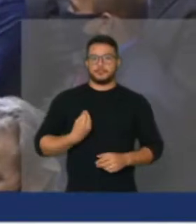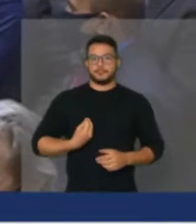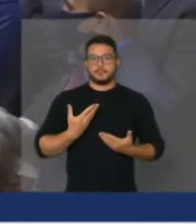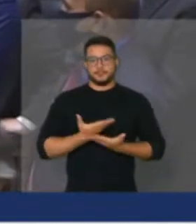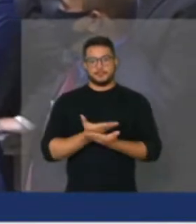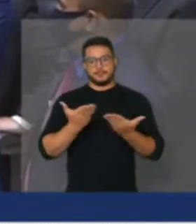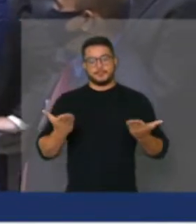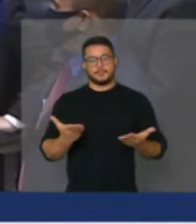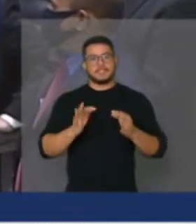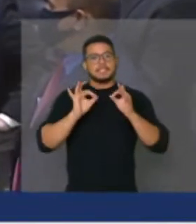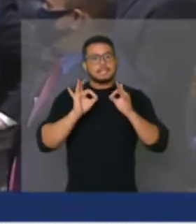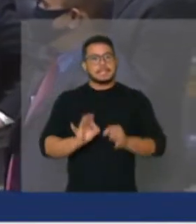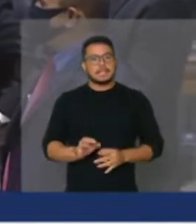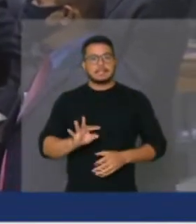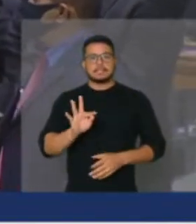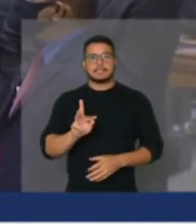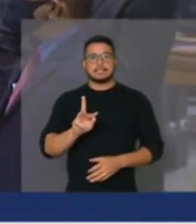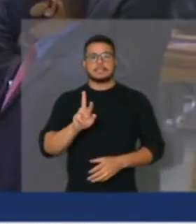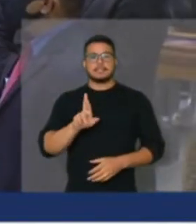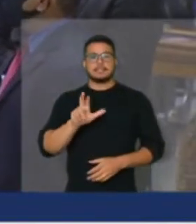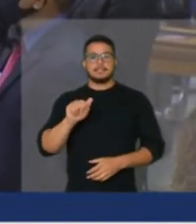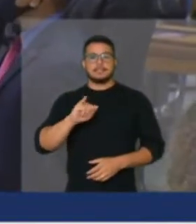JANEIRO ASSIM COMO ESTÁ AQUI A BENEDITA DA SILVA, PAULO